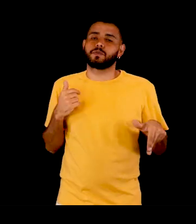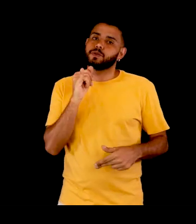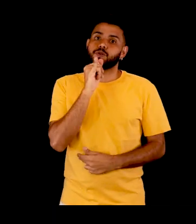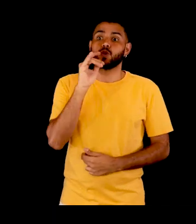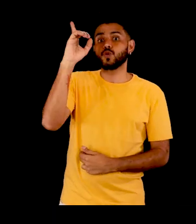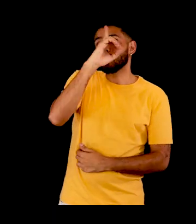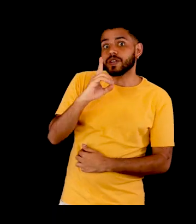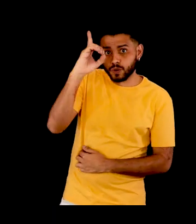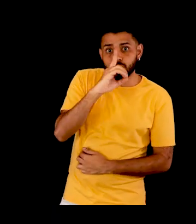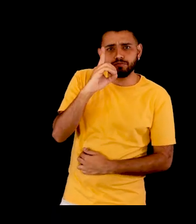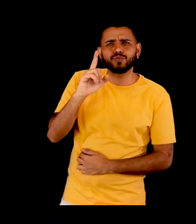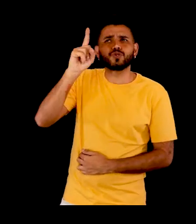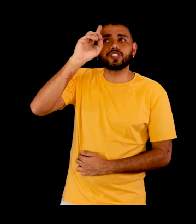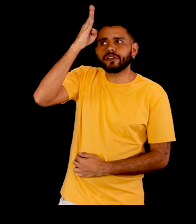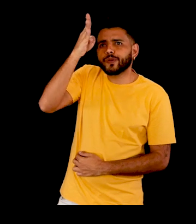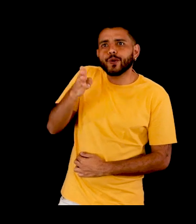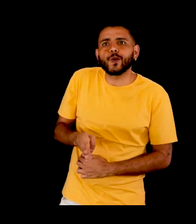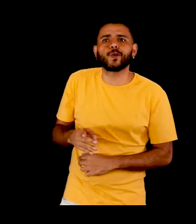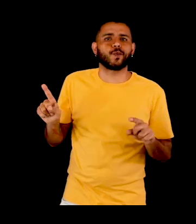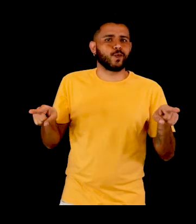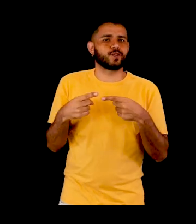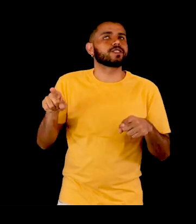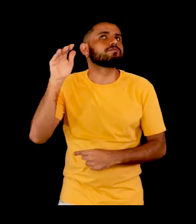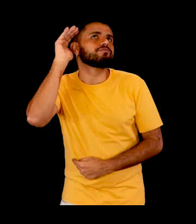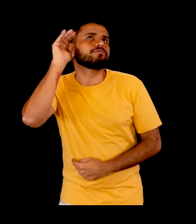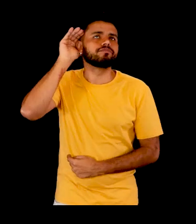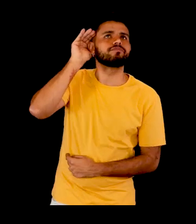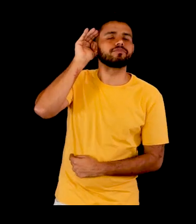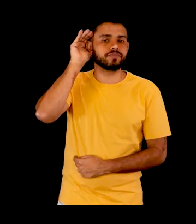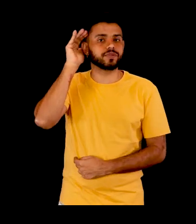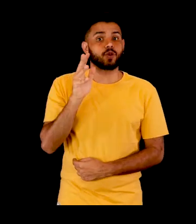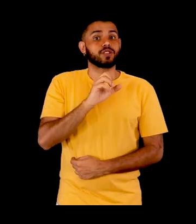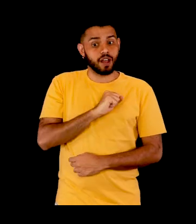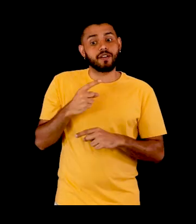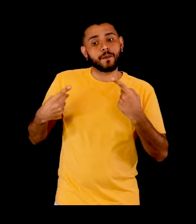Domingo, por exemplo, ele ouvia música o dia inteiro. Olha, ele gostava de música clássica,